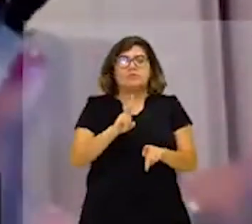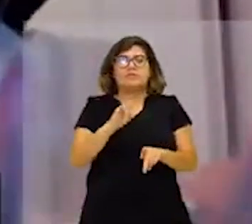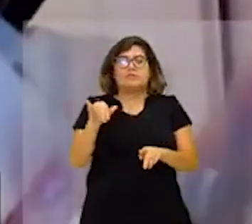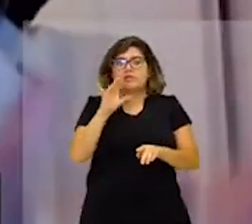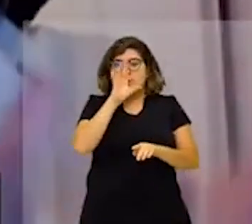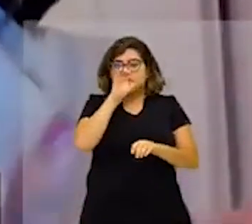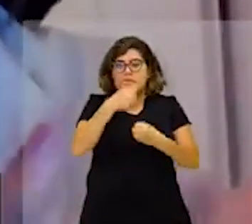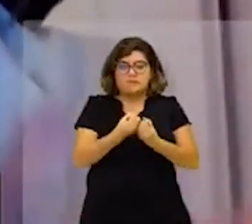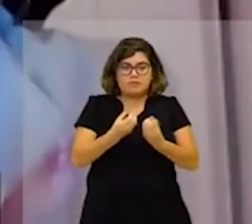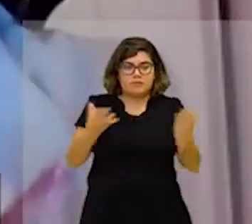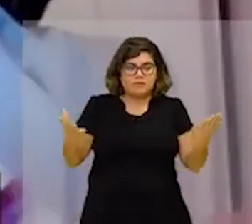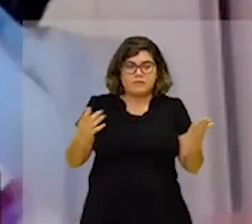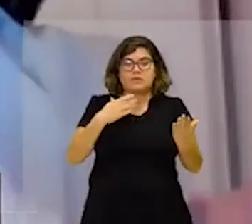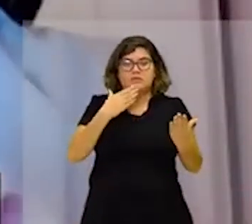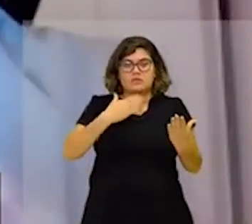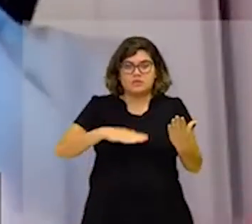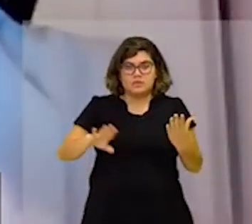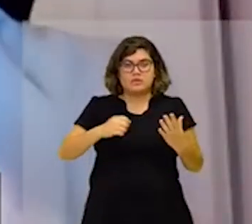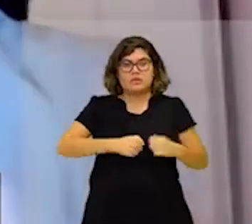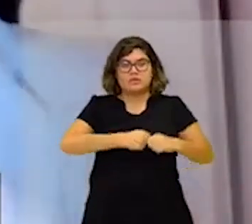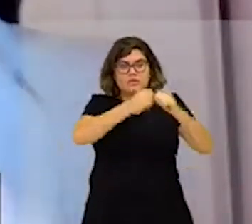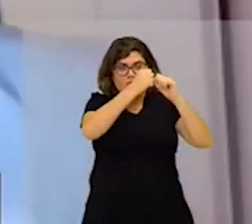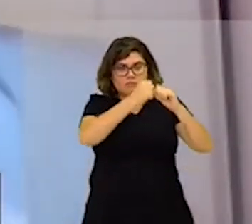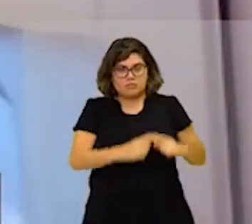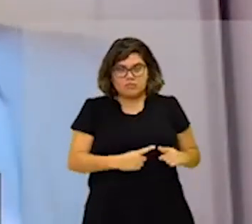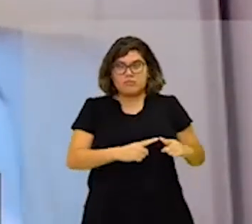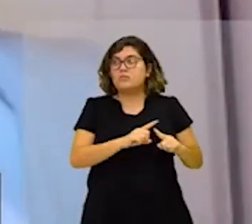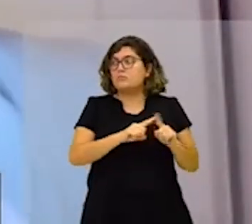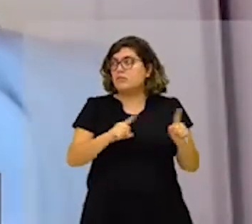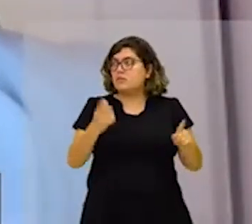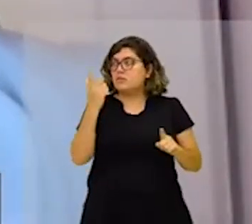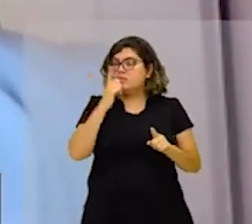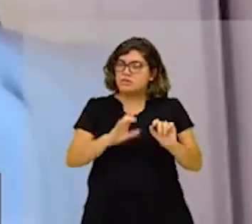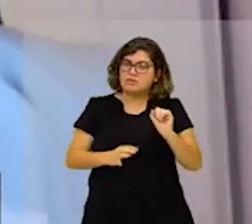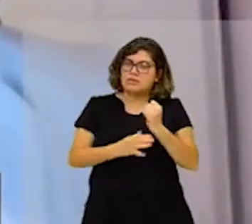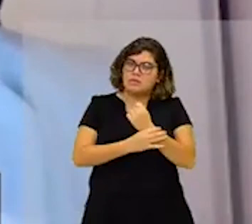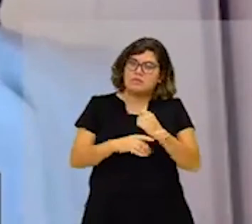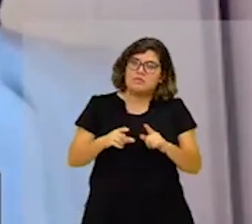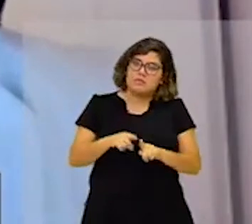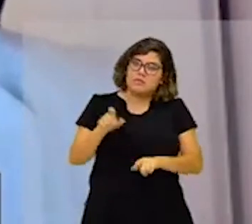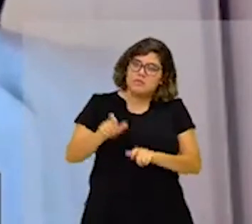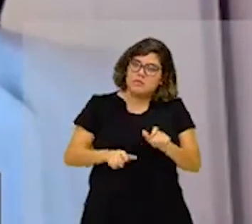candidaturas e competitividade Mas além disso tudo garante também as cadeiras porque o racismo